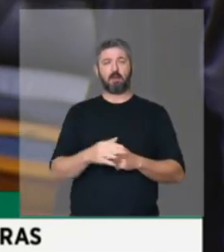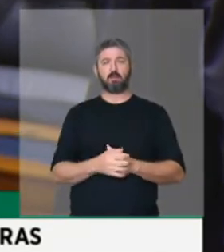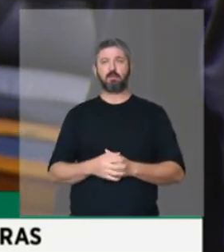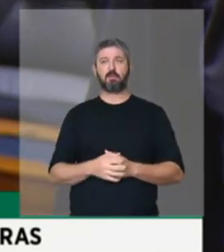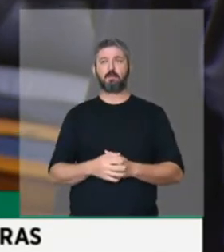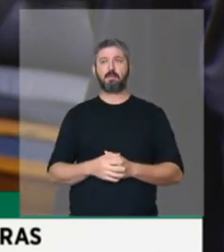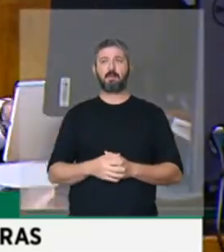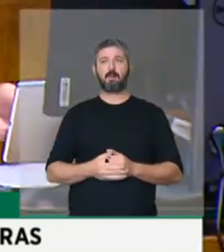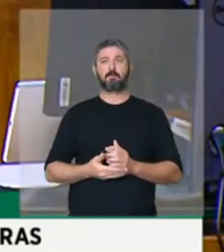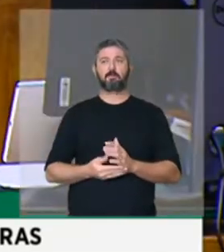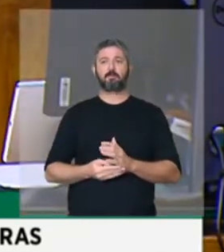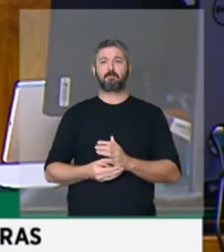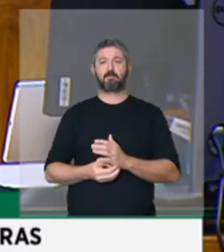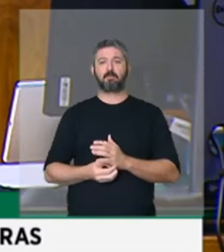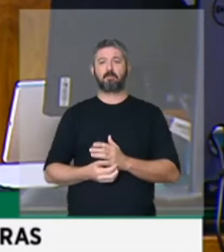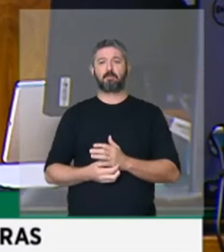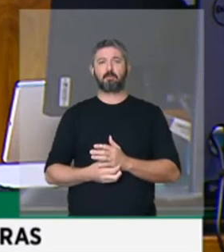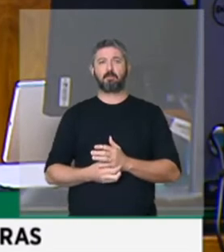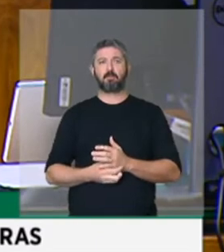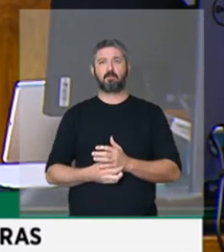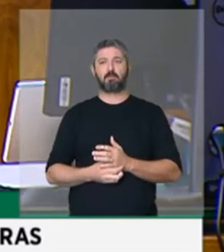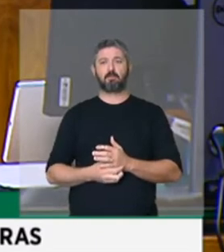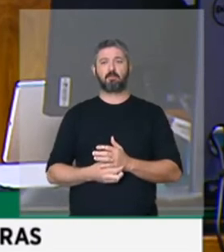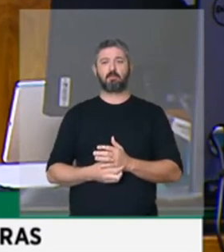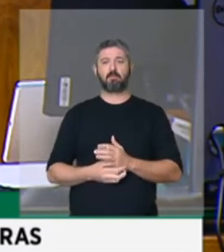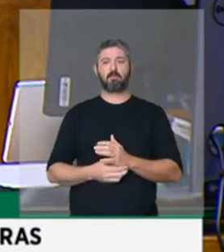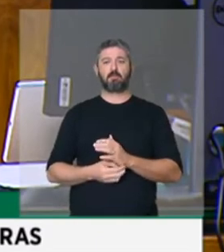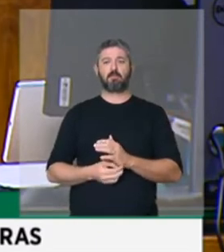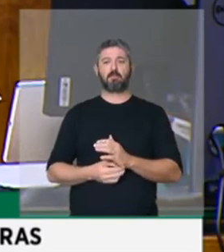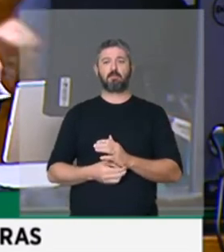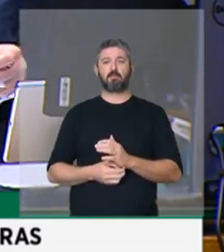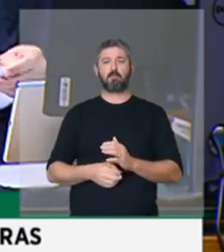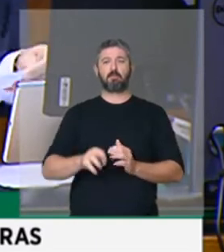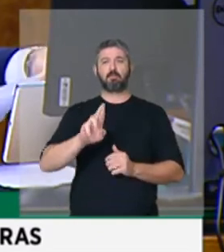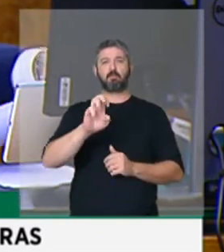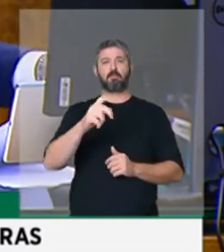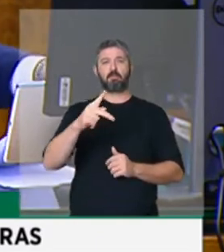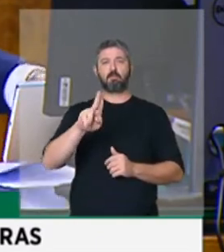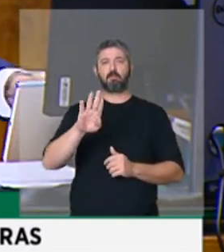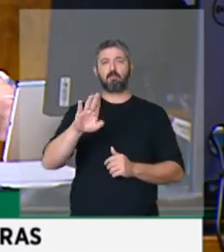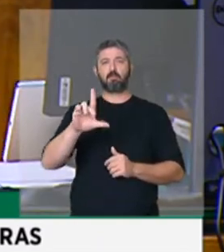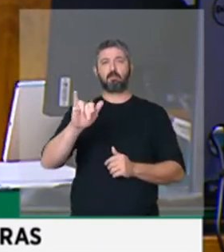ENERGIA, PORTANTO NÓS SOMOS A FAVOR DO TEXTO ORIGINAL CONTRA O RELATÓRIO... DO QUERIDO